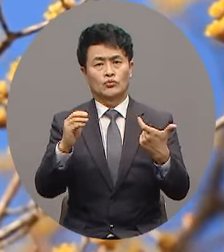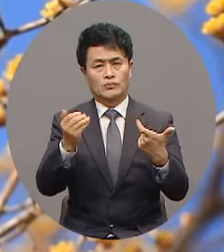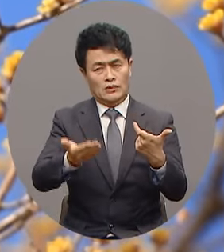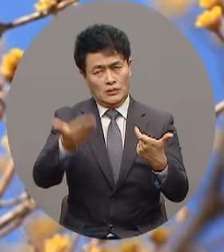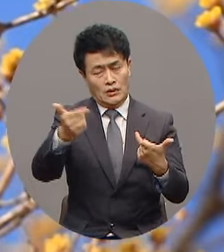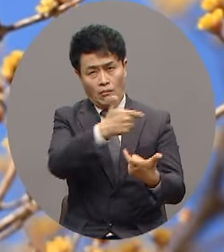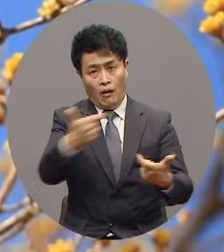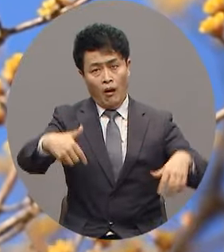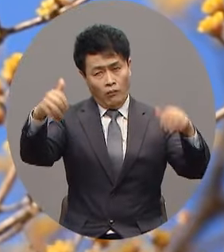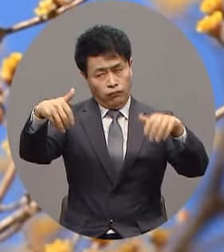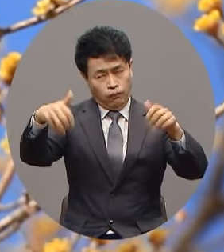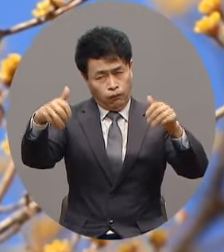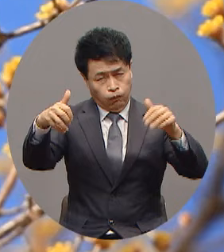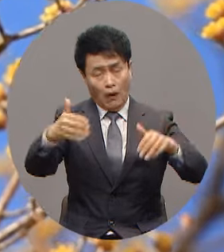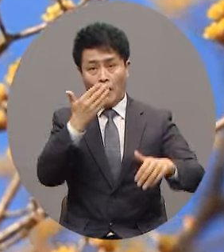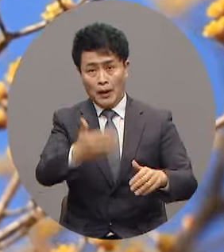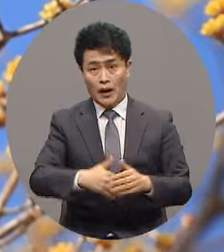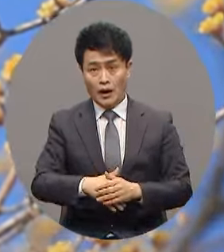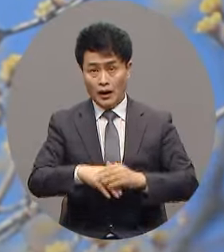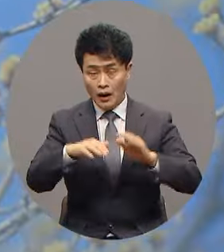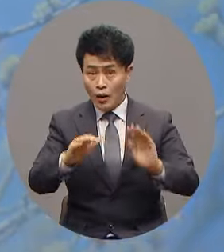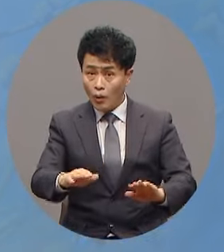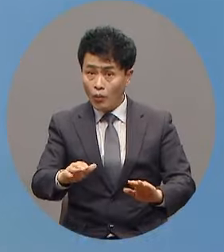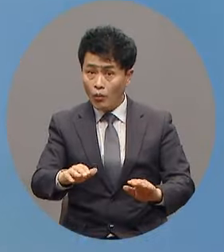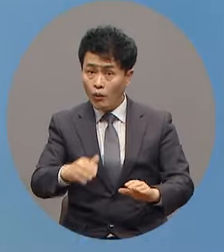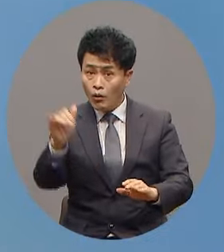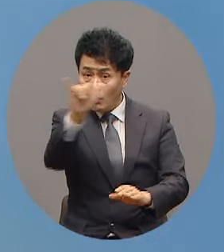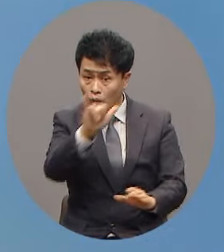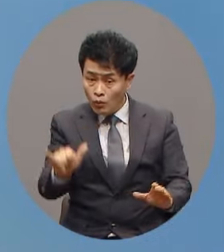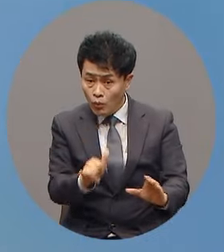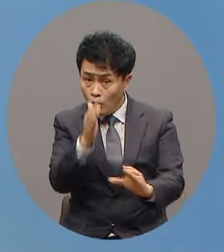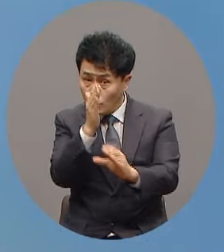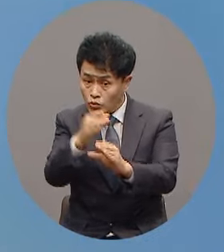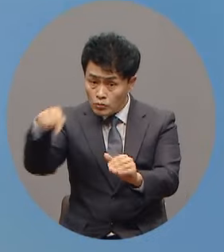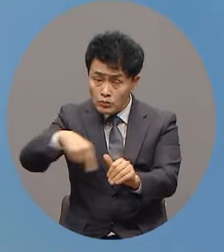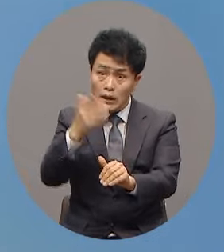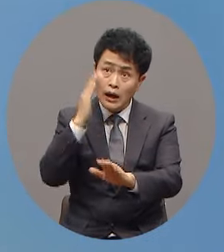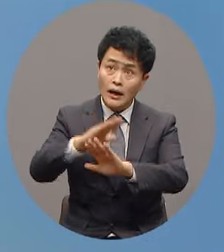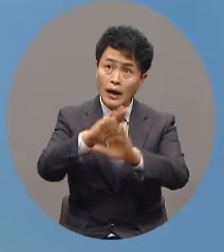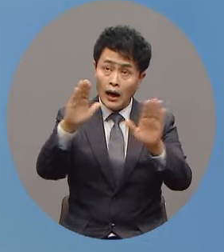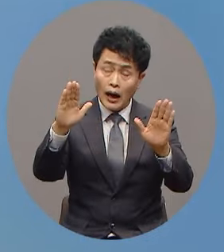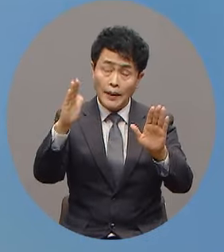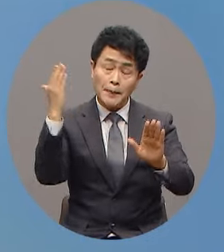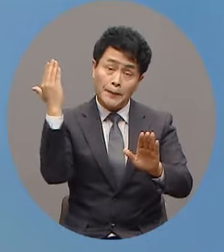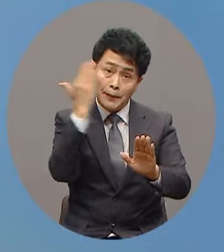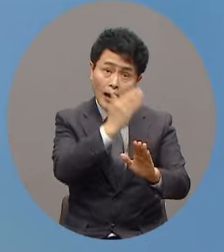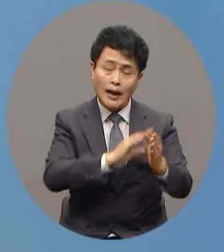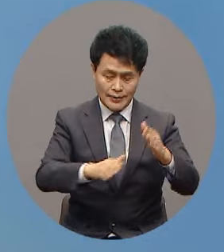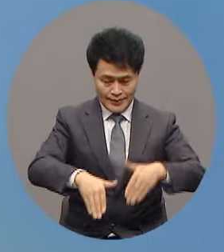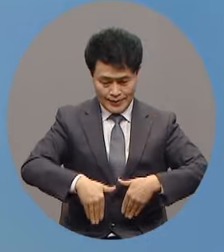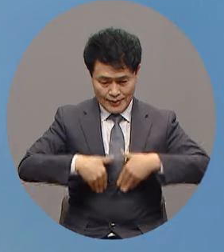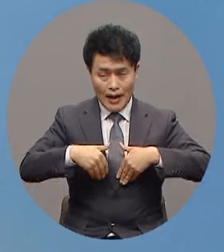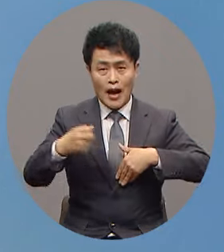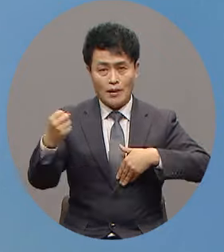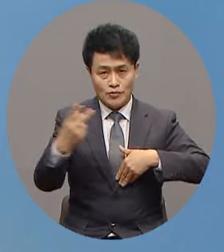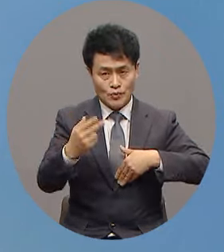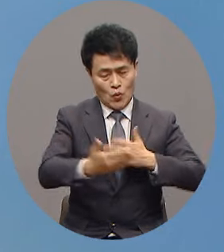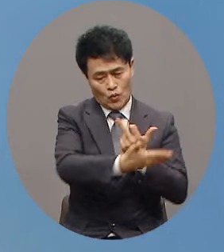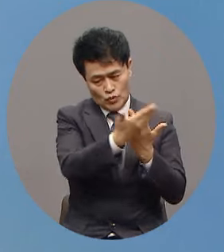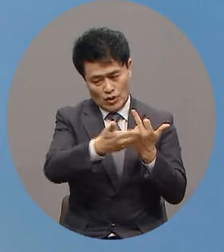특히 제주 산지에 최고 60mm 이상의 많은 비가 내리겠습니다. 오늘 중부 지방의 하늘은 점차 맑아지겠지만 남부 지방과 제주도는 종일